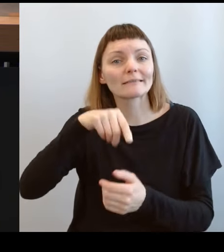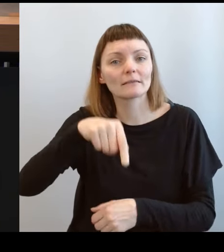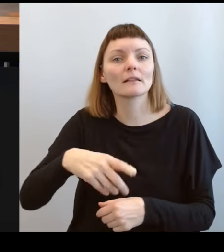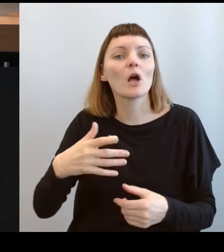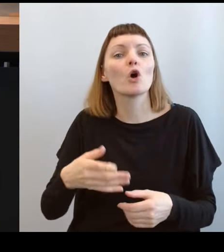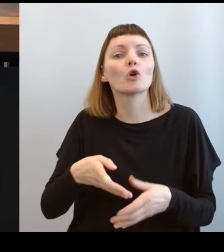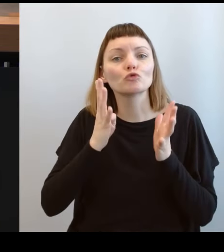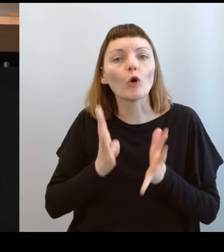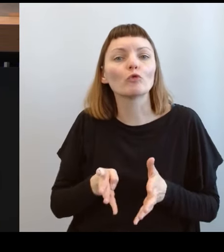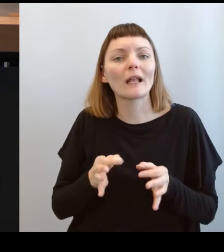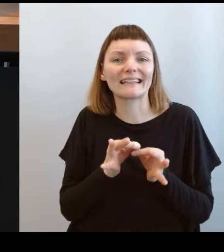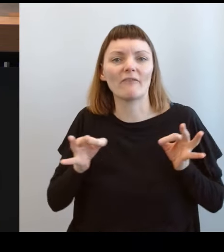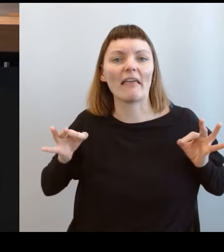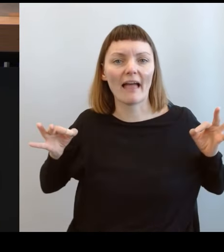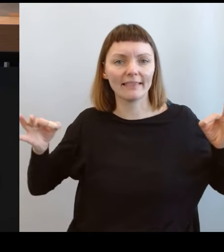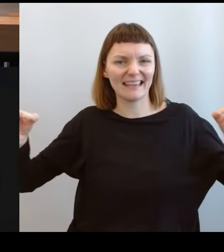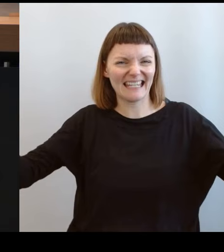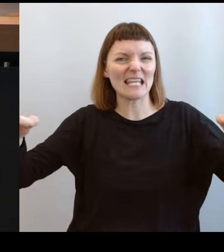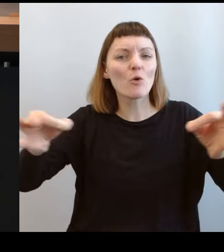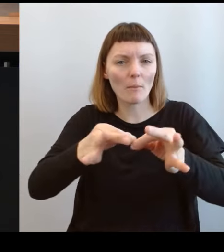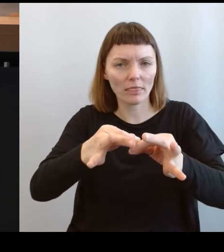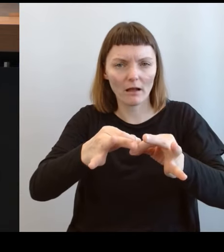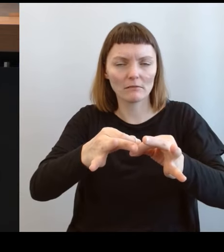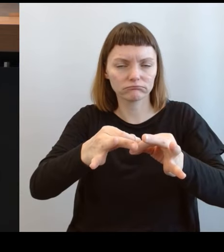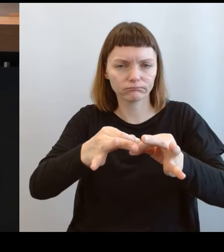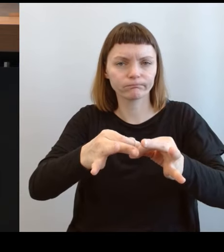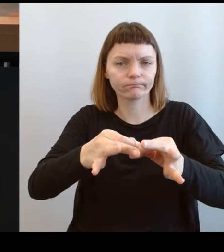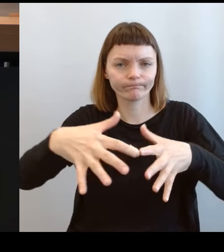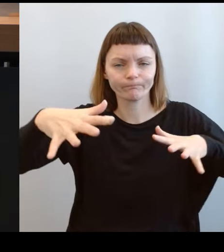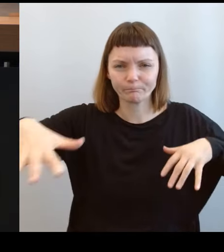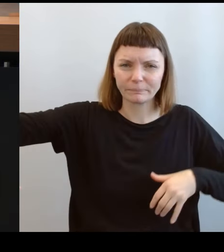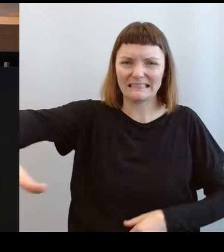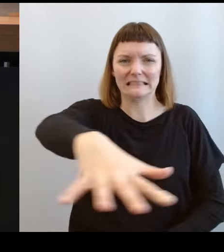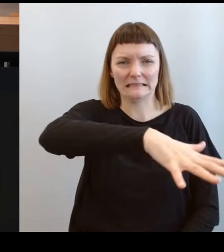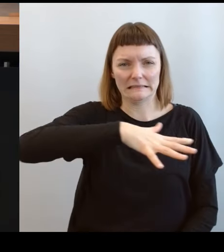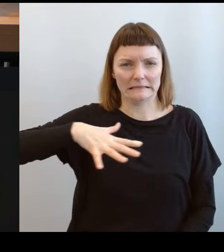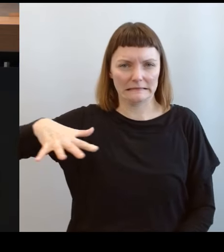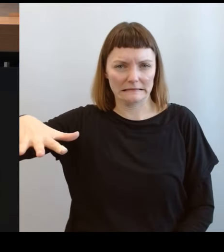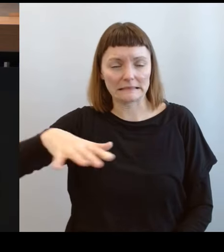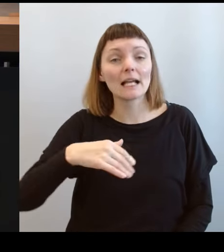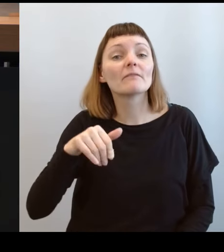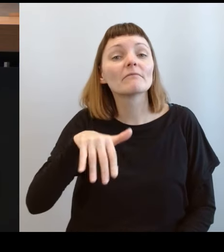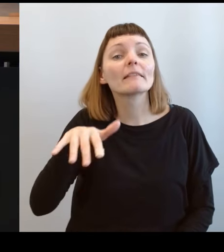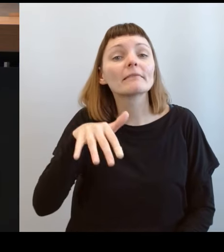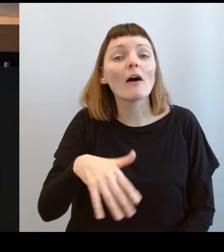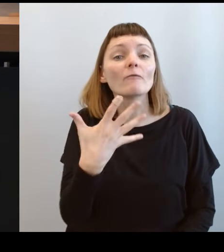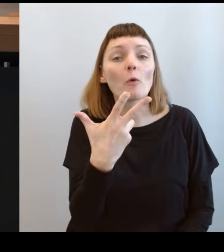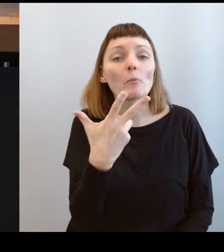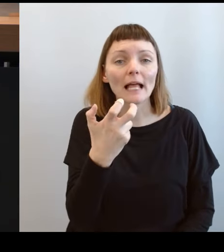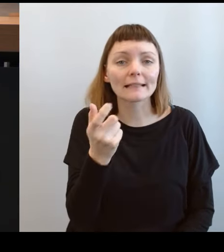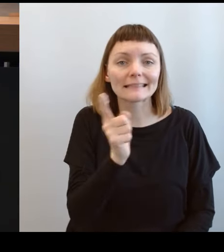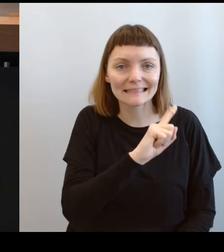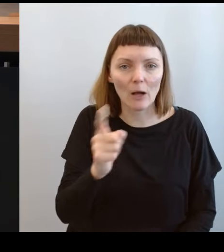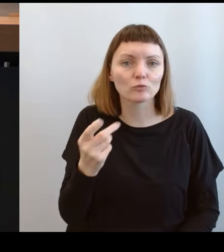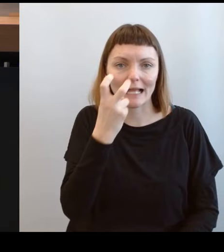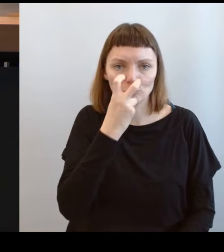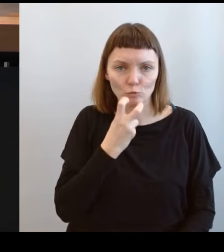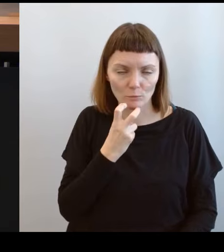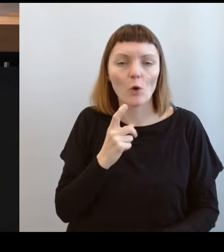Quadratkilometer. Wir haben 35.000 Azubis und fast 1800 Ausbildungsstätten. Wie sollen da Mensen über